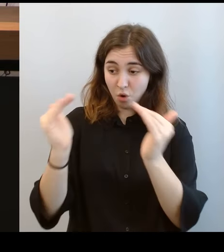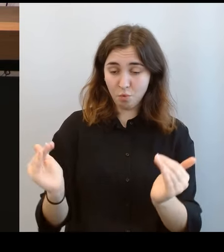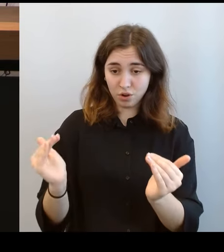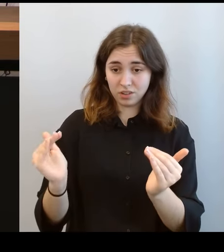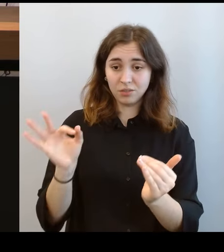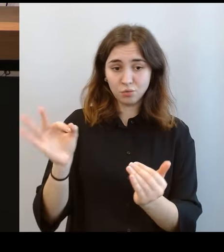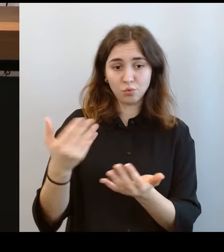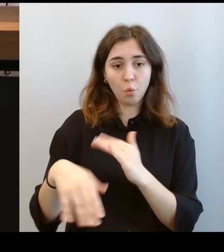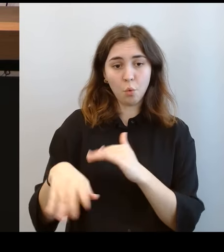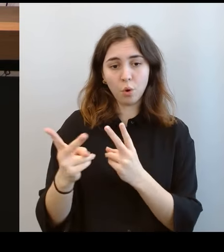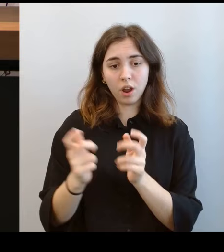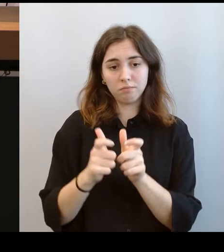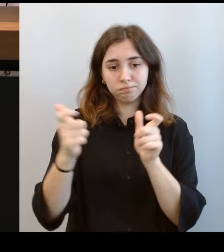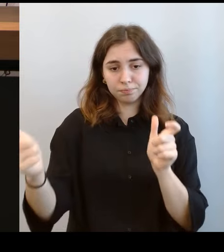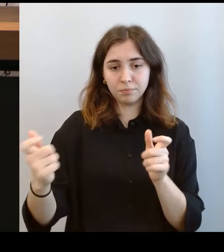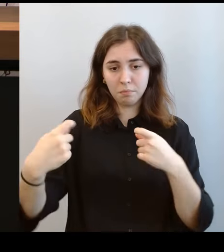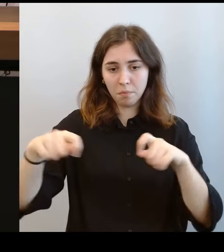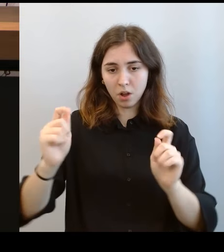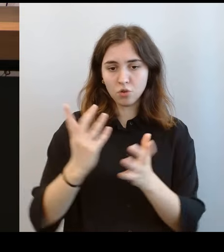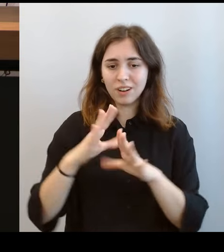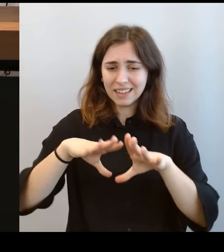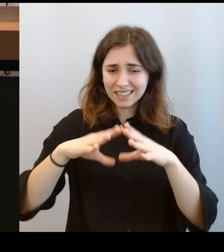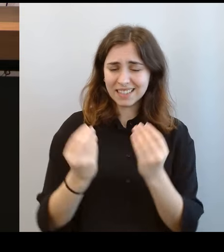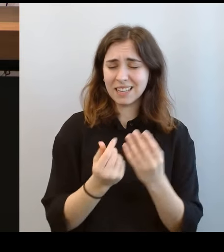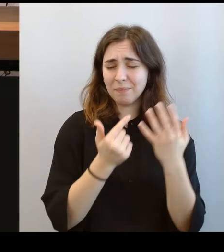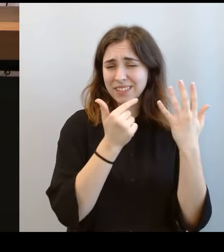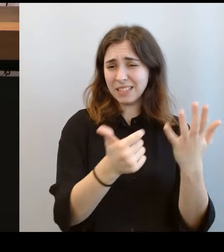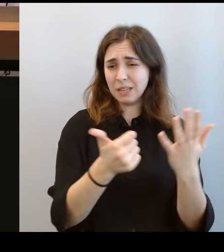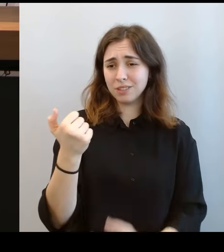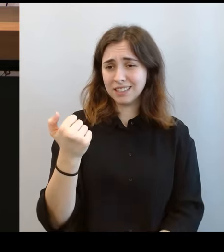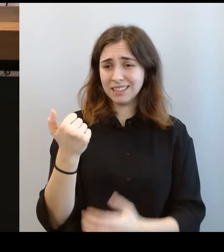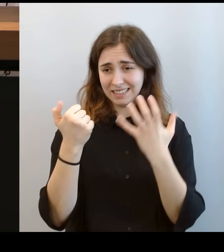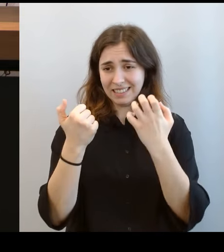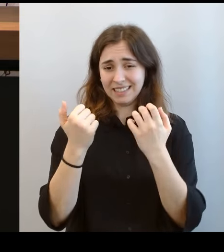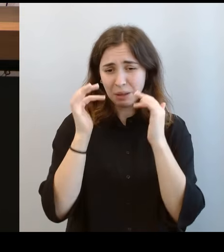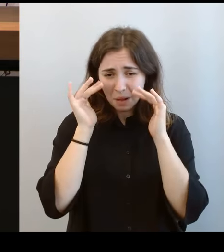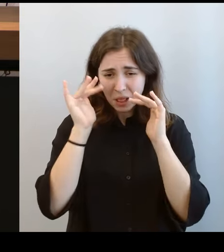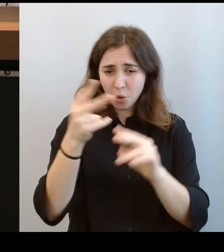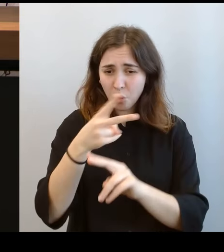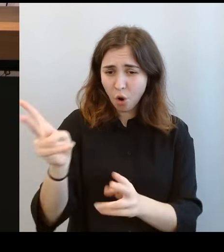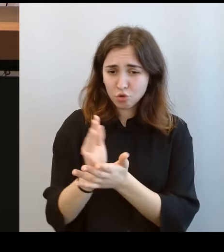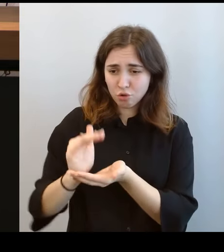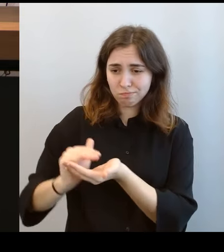Mittel in Höhe von mindestens 67 Millionen € vorgesehen und stehen bereit. Die Probleme werden jetzt also